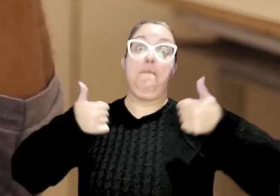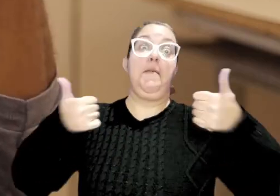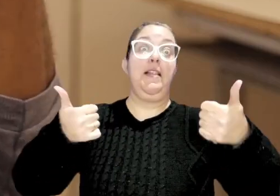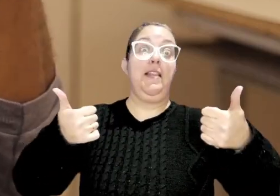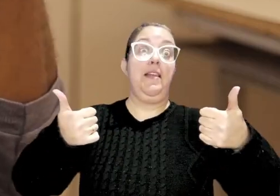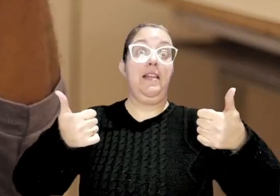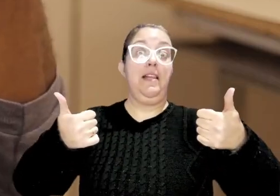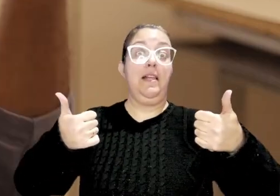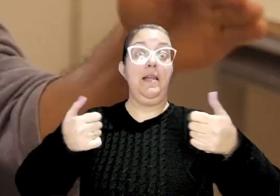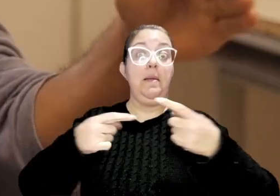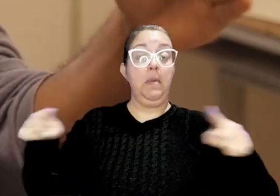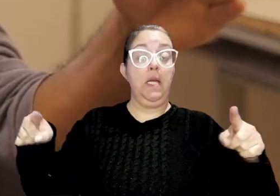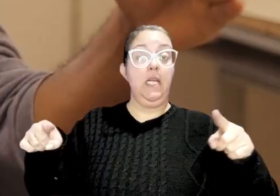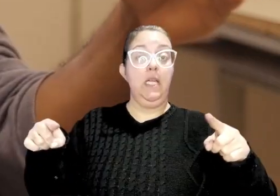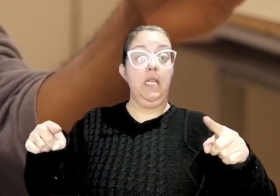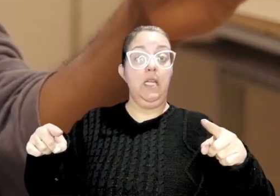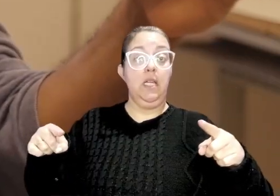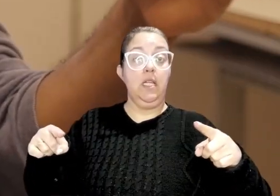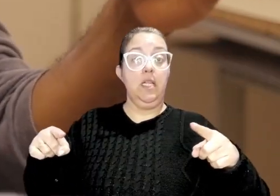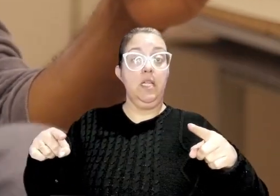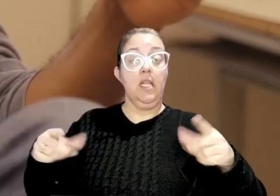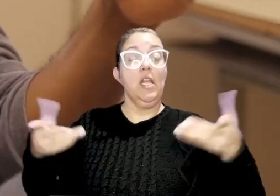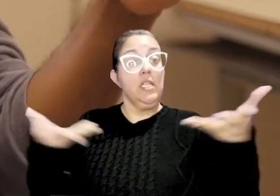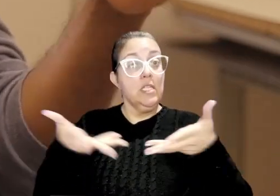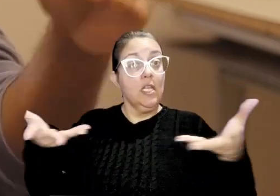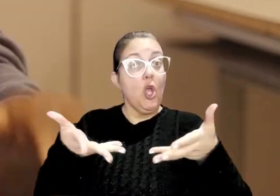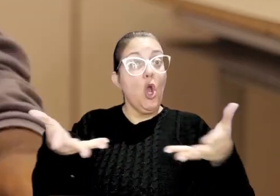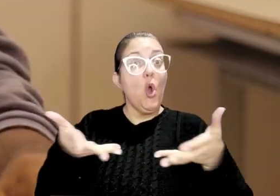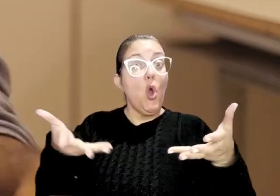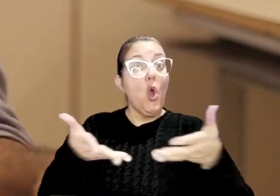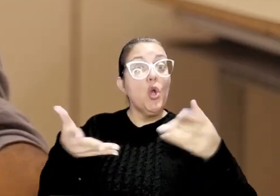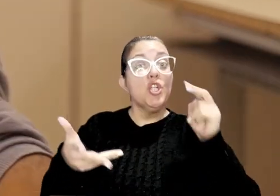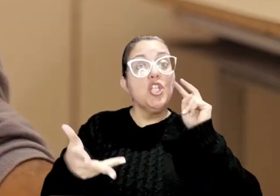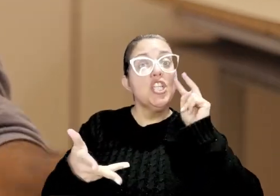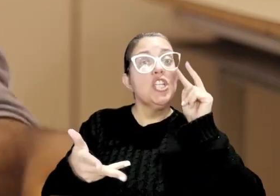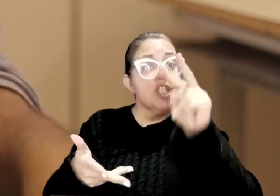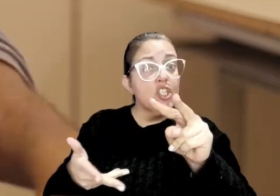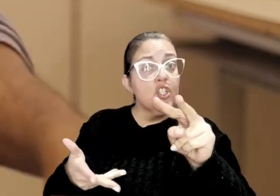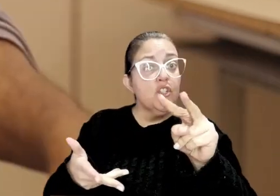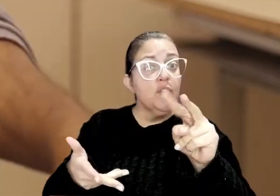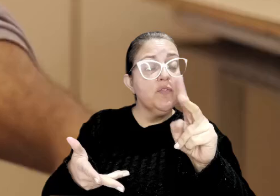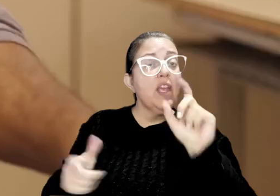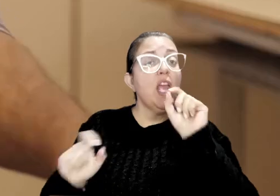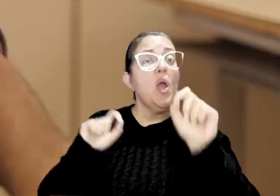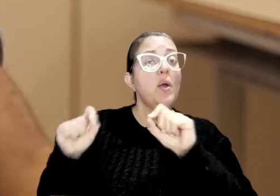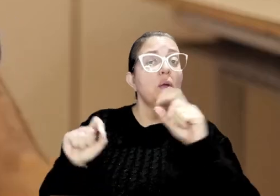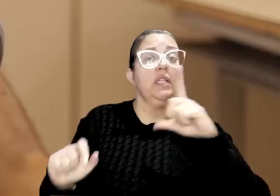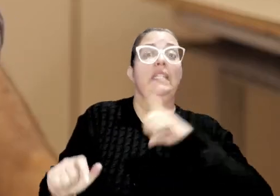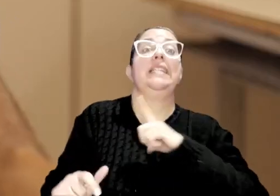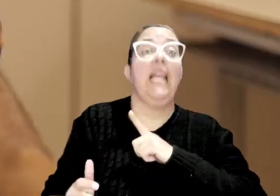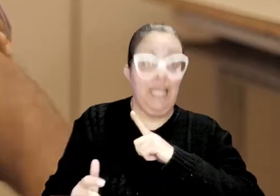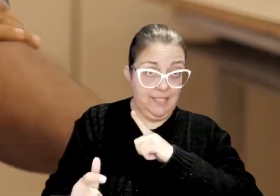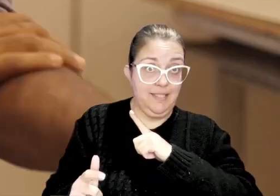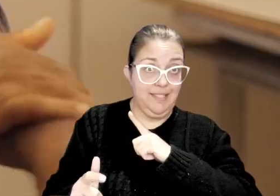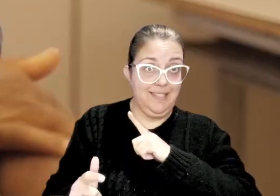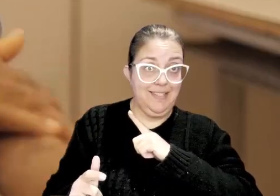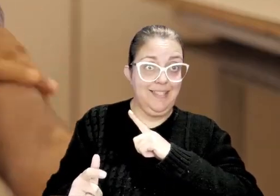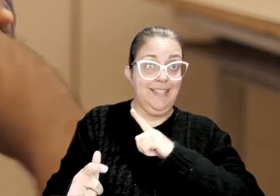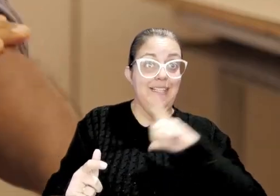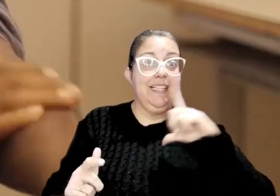vem nossos jovens não quer mexer com terra vai querer ir para dentro da da né é um direito des